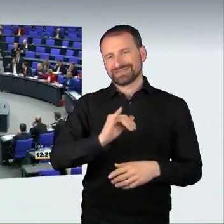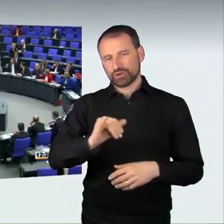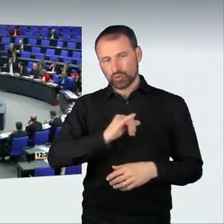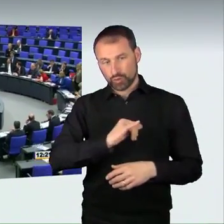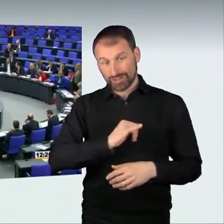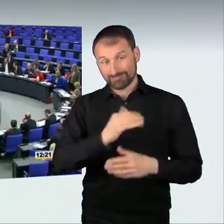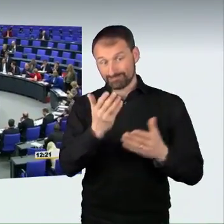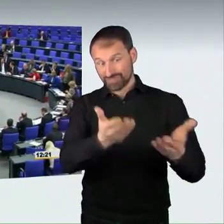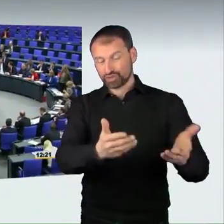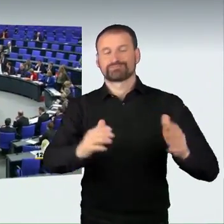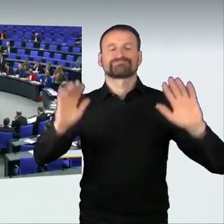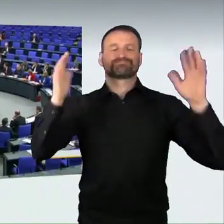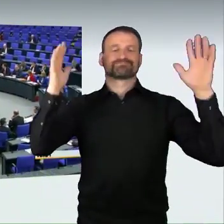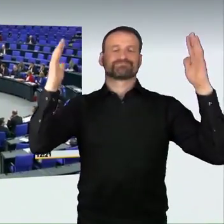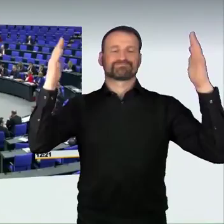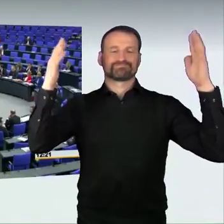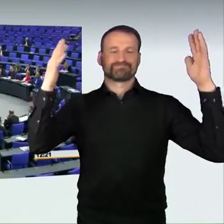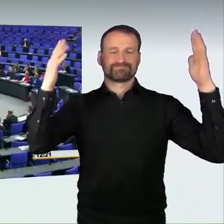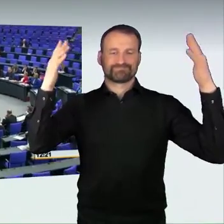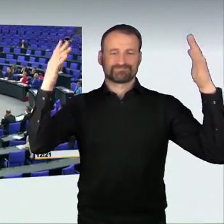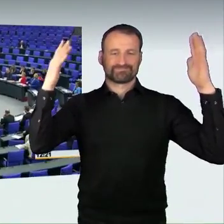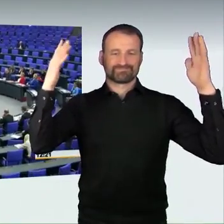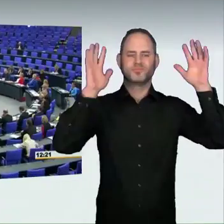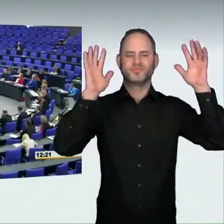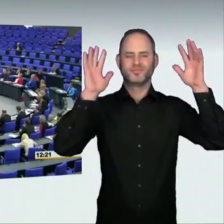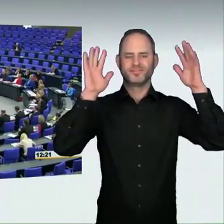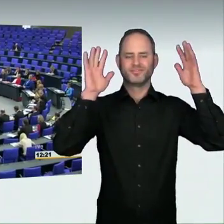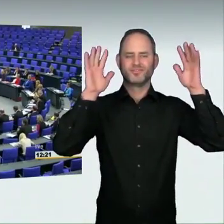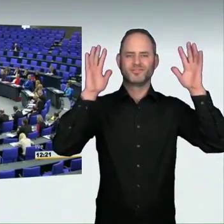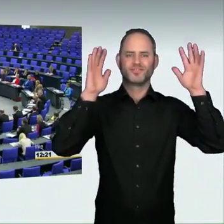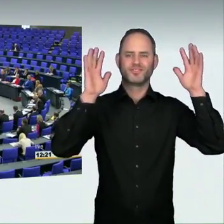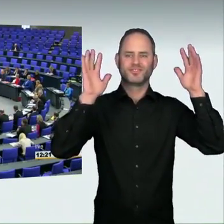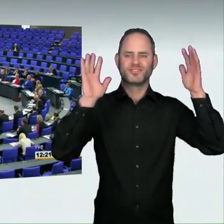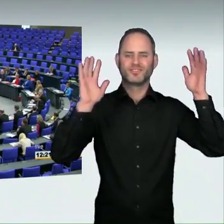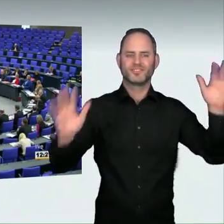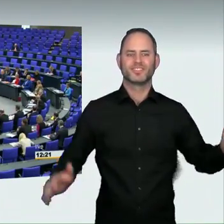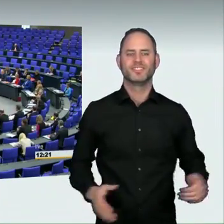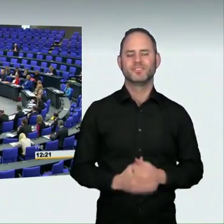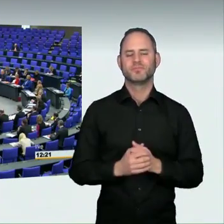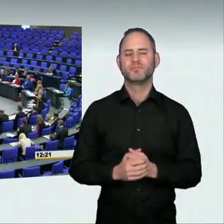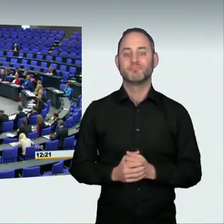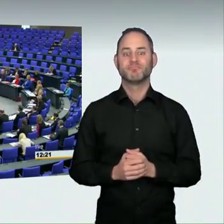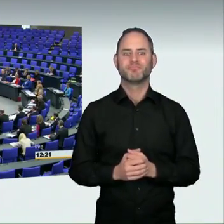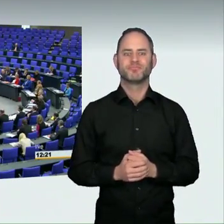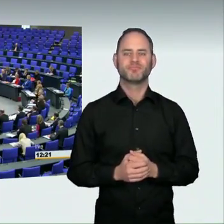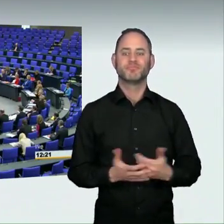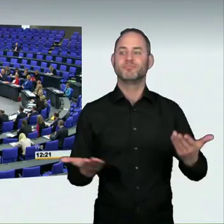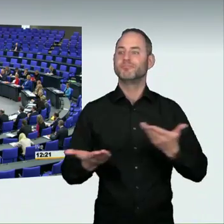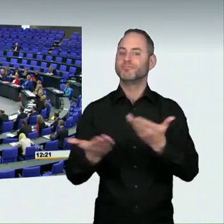(Sprecherwechsel): Sehr geehrte Damen und Herren! Sehr geehrte Frau Präsidentin! Liebe Kolleginnen und Kollegen! In Stuttgart beträgt